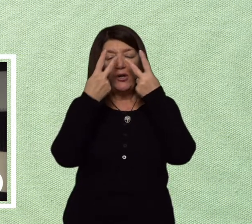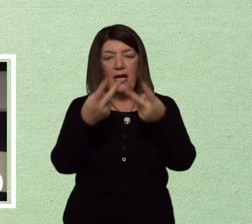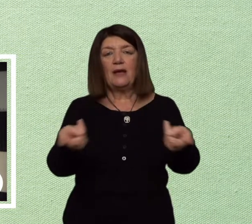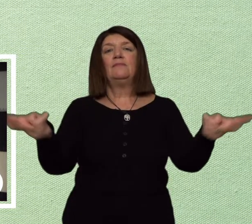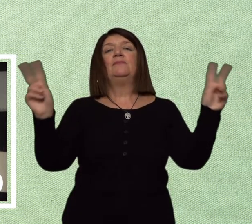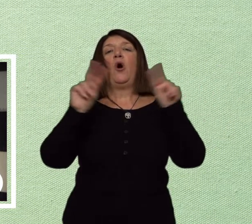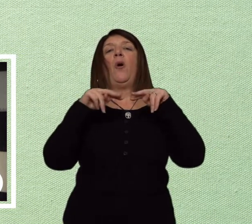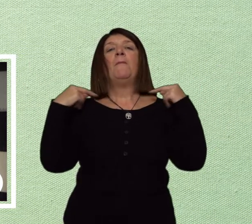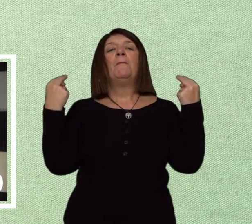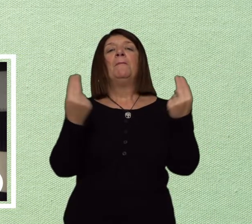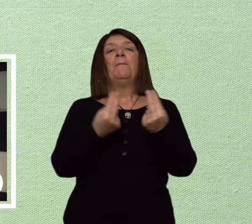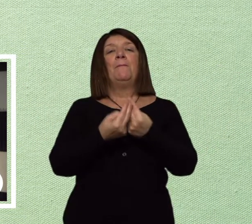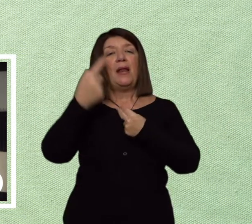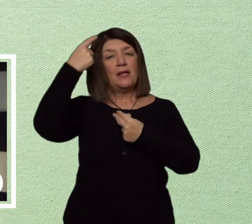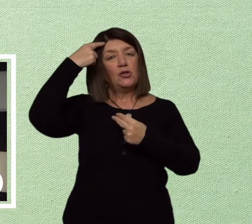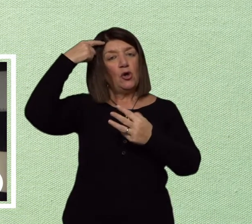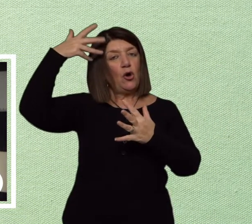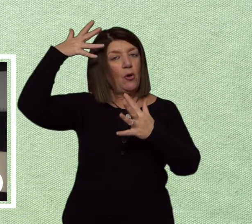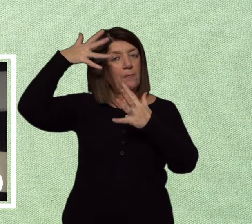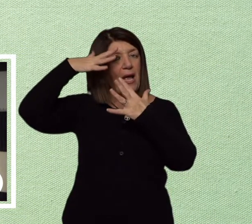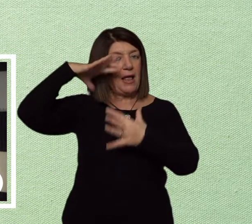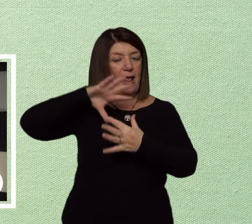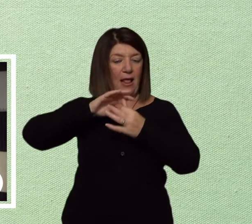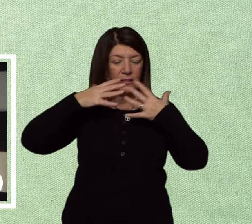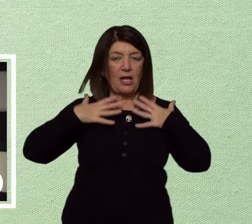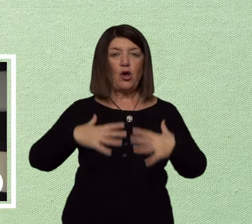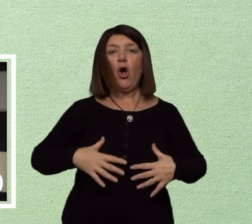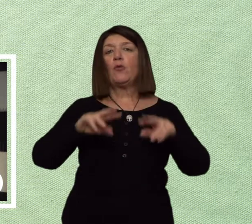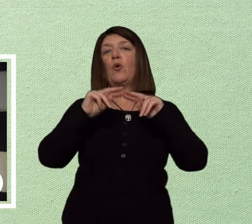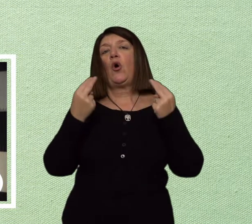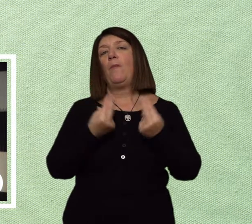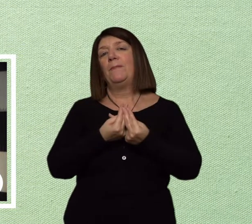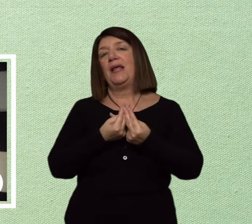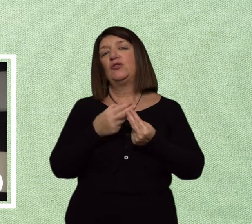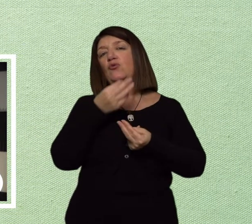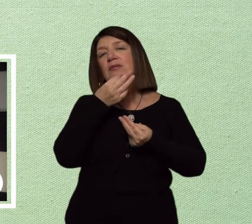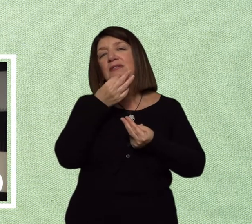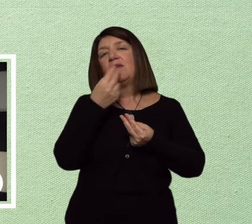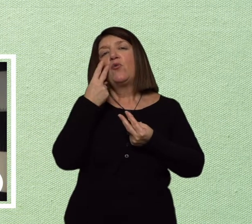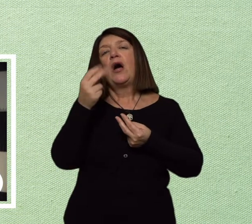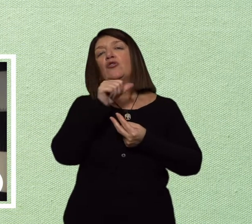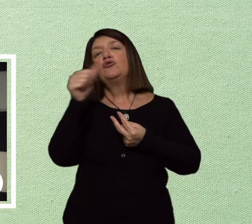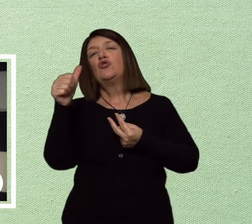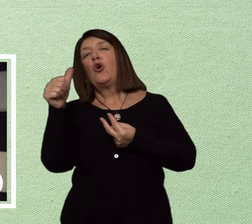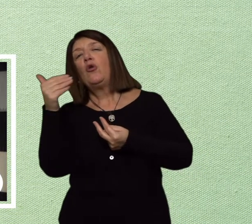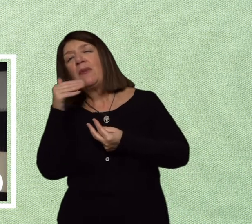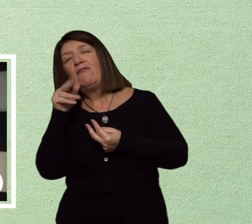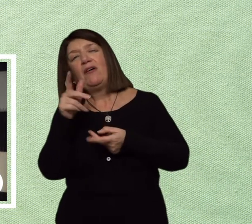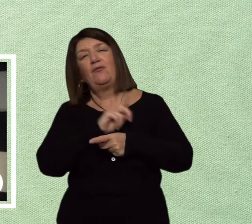nel suo insieme, nelle sue specificità e sicuramente non c'è solo il genere ma c'è anche lo stato di